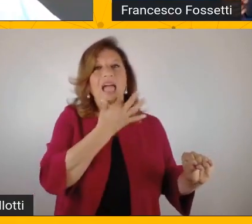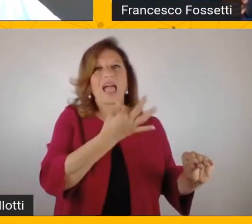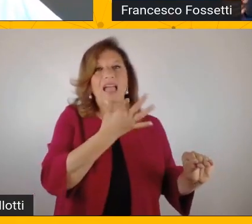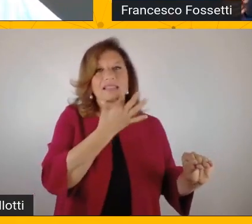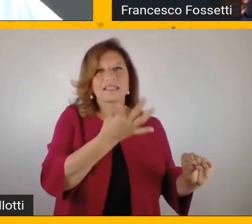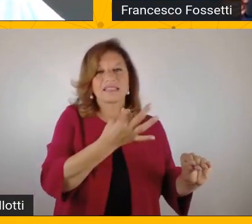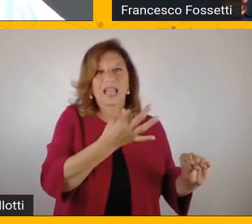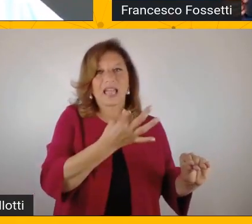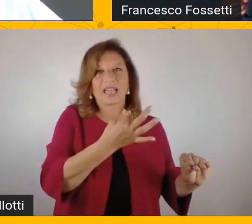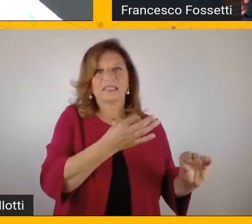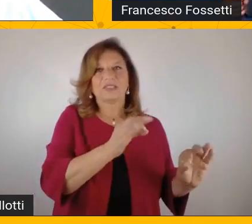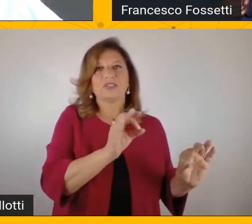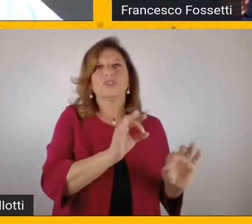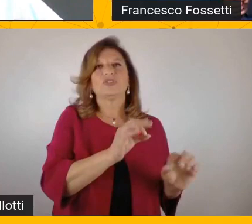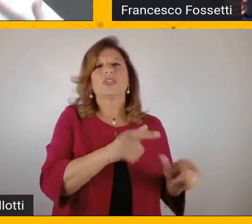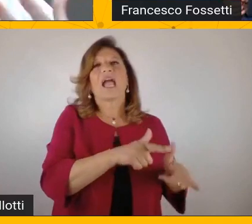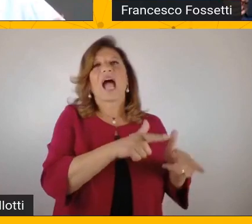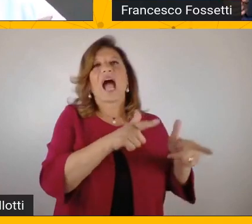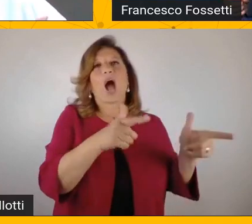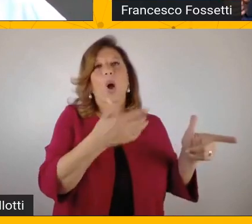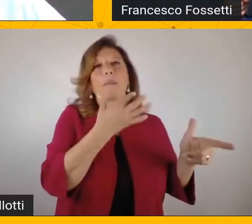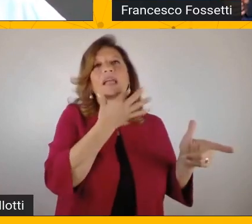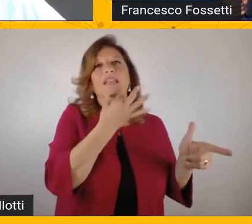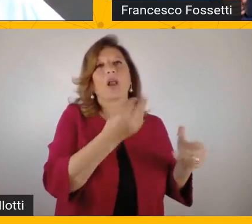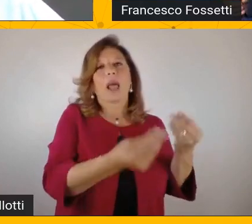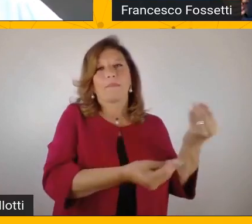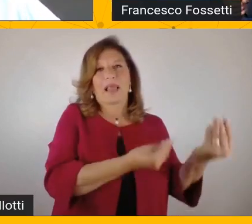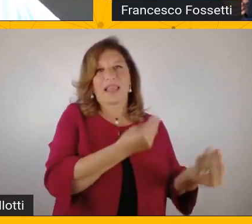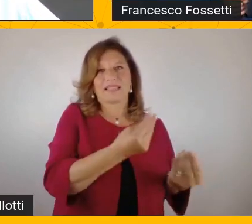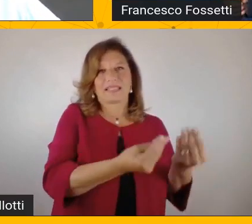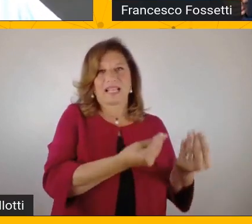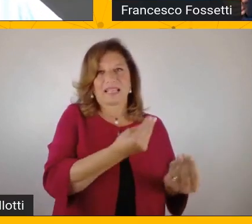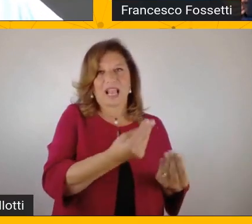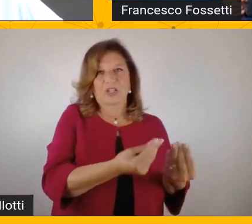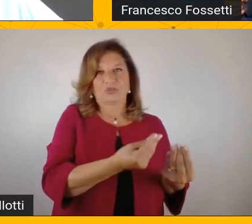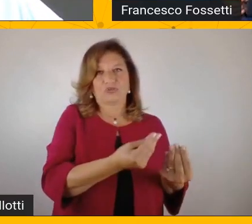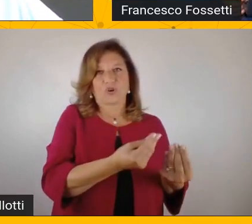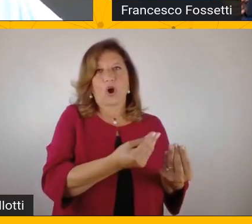decorativi che aumenta o la